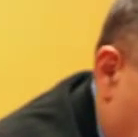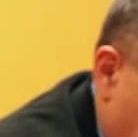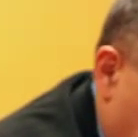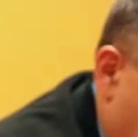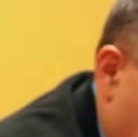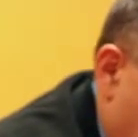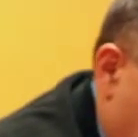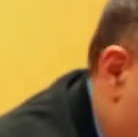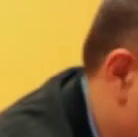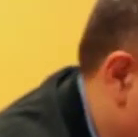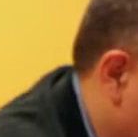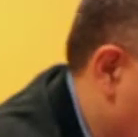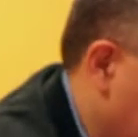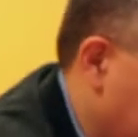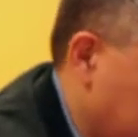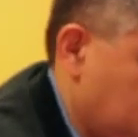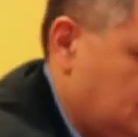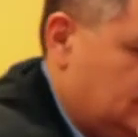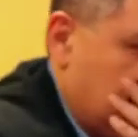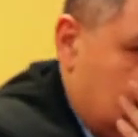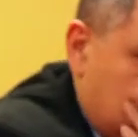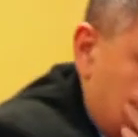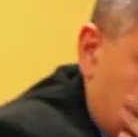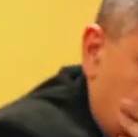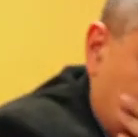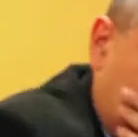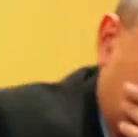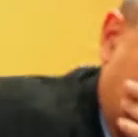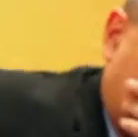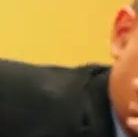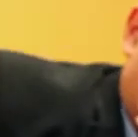porque es inigualable el mapa que podemos mostrar.